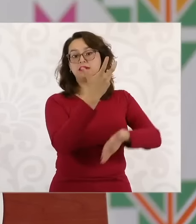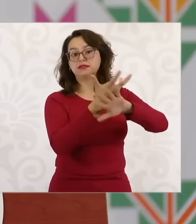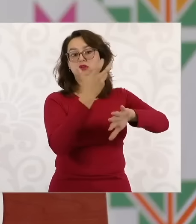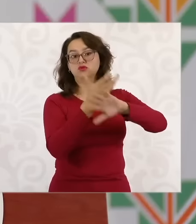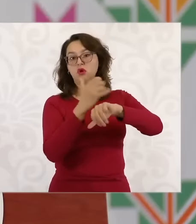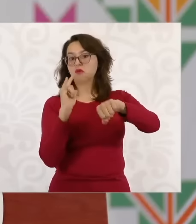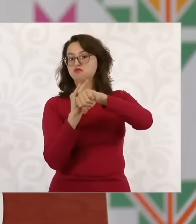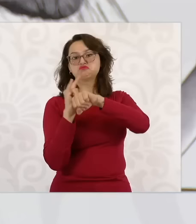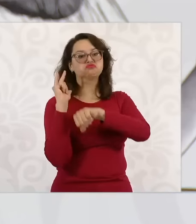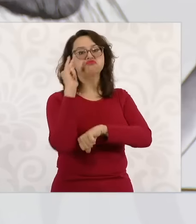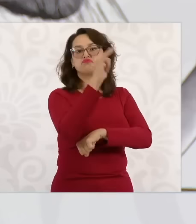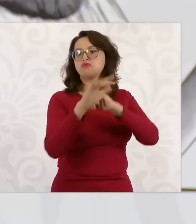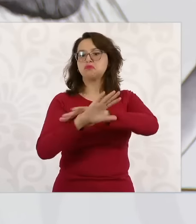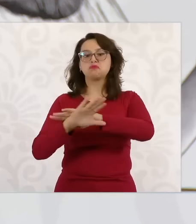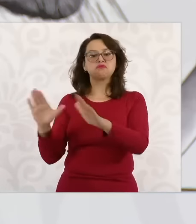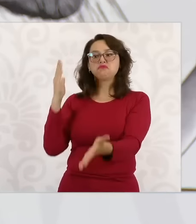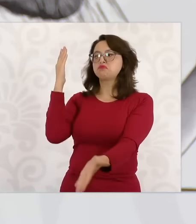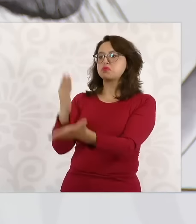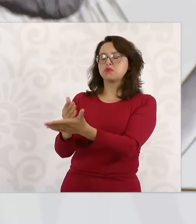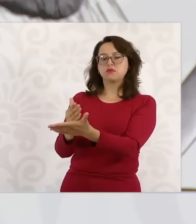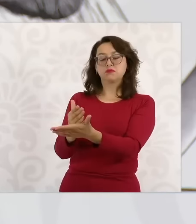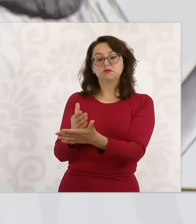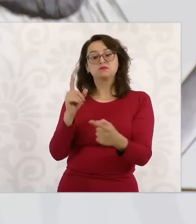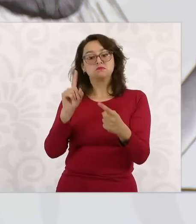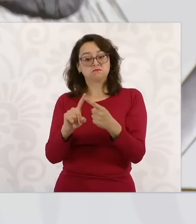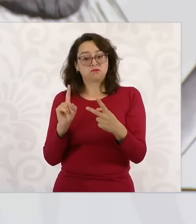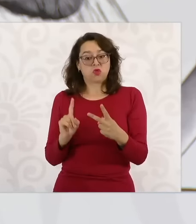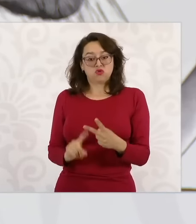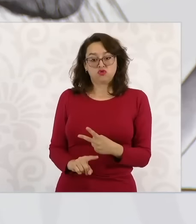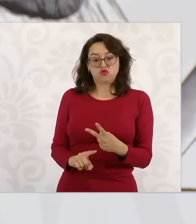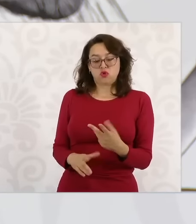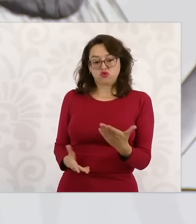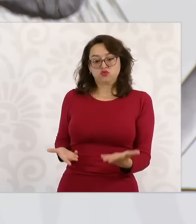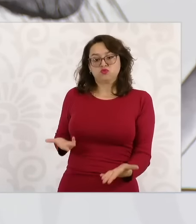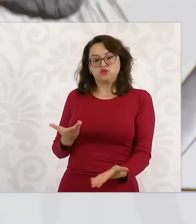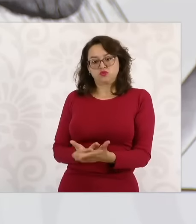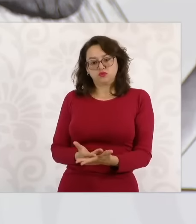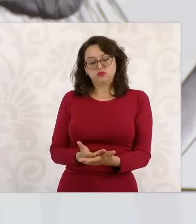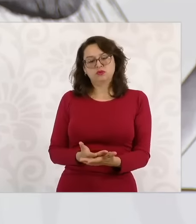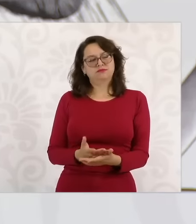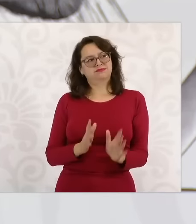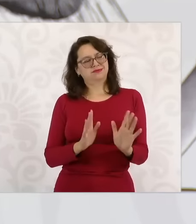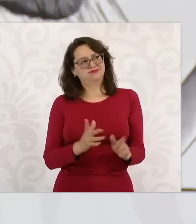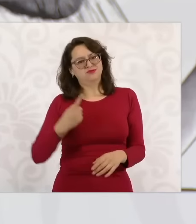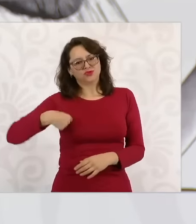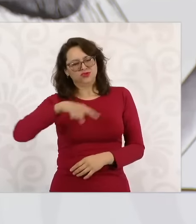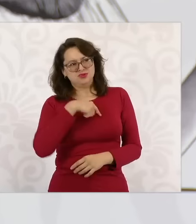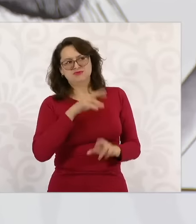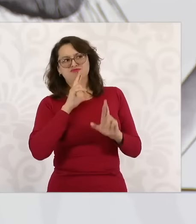plantea es un son dos que ya venían de antes y que se han contestado con toda prontitud.